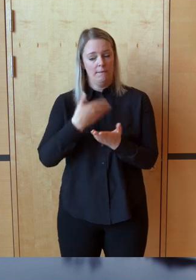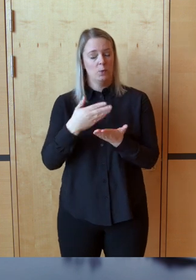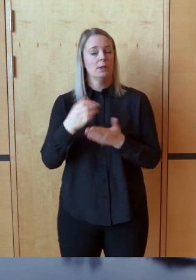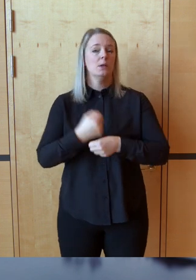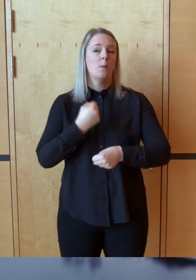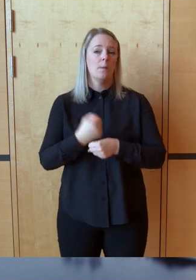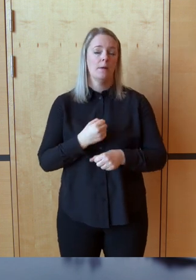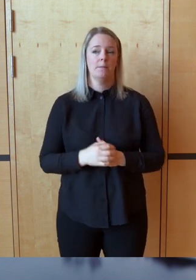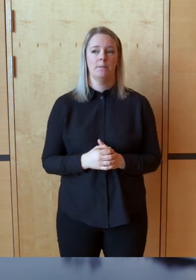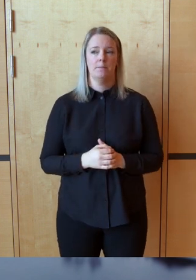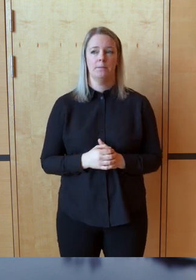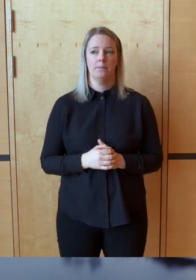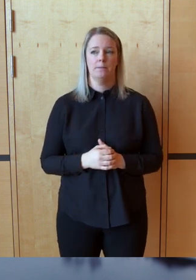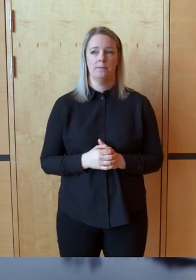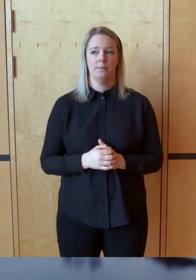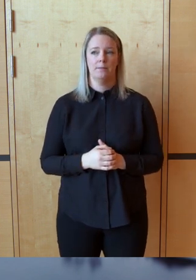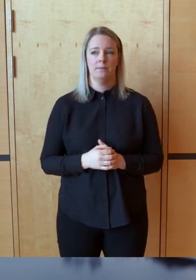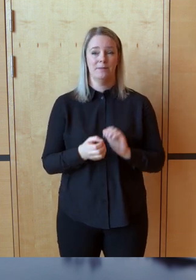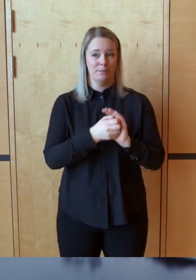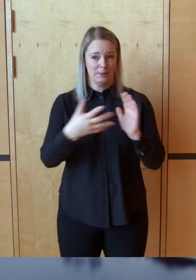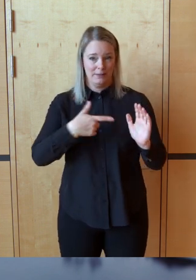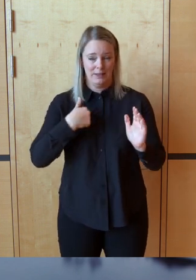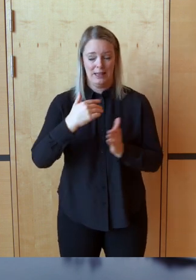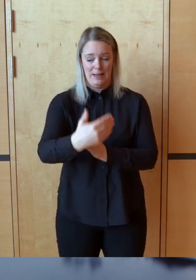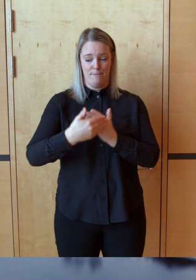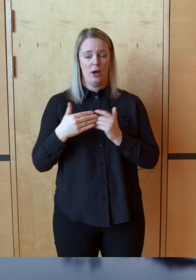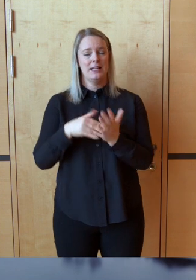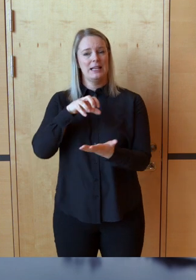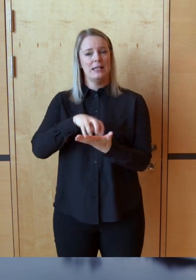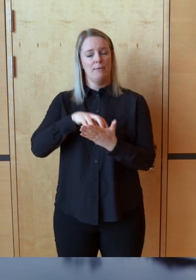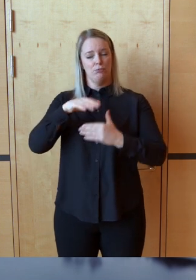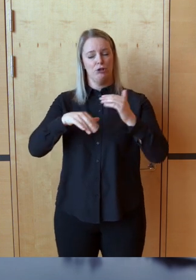Och då är vi tillbaka till samhällsbyggnadsnämnden Dialogen inför